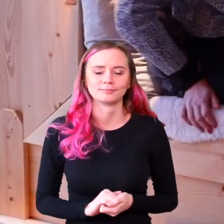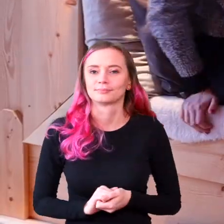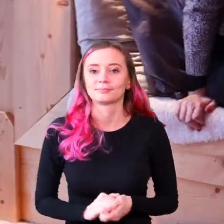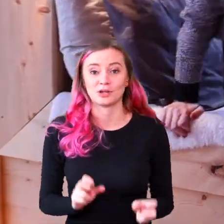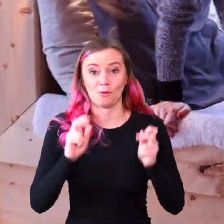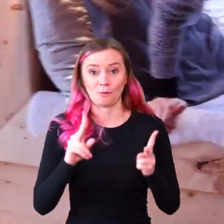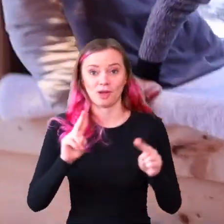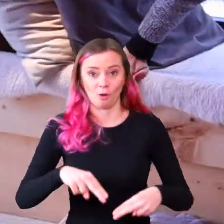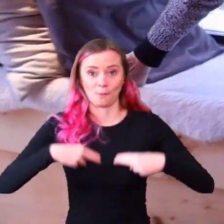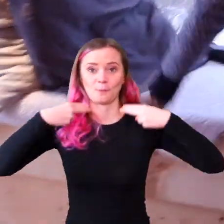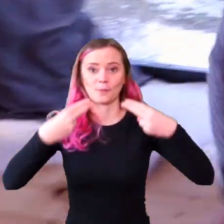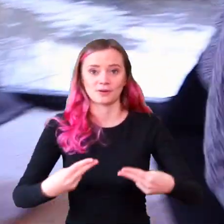Tak a další část...